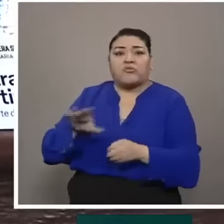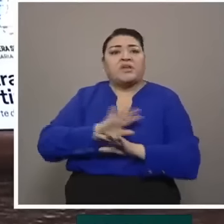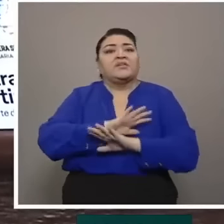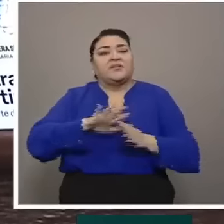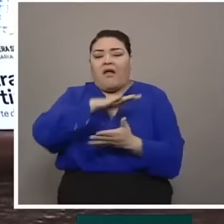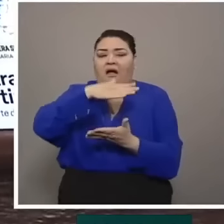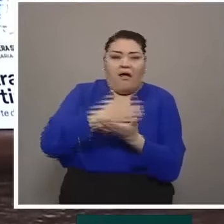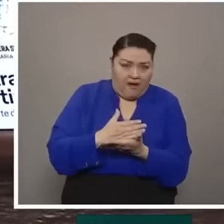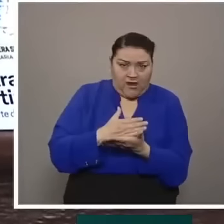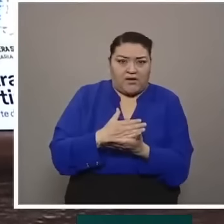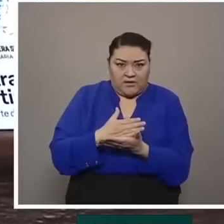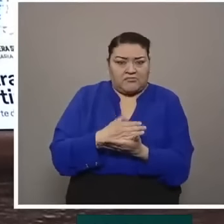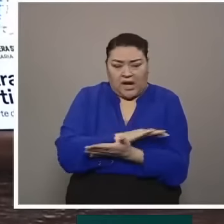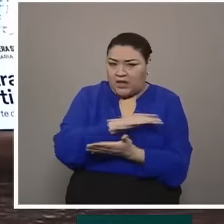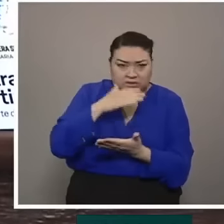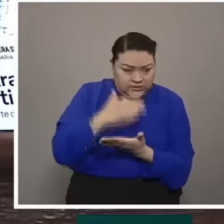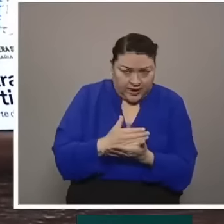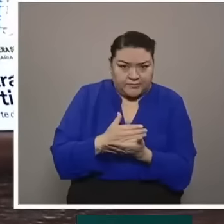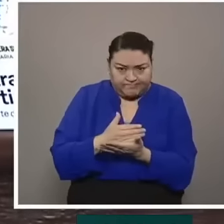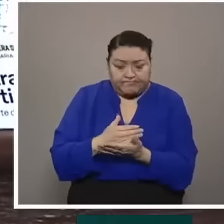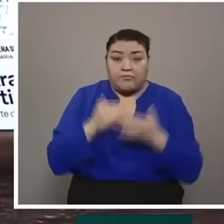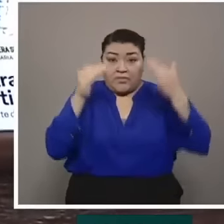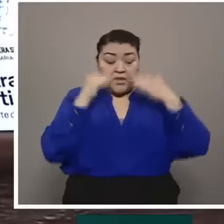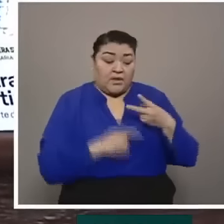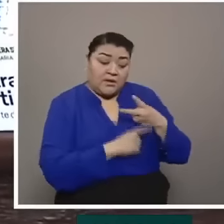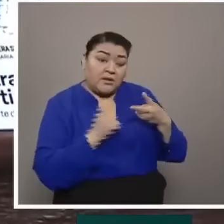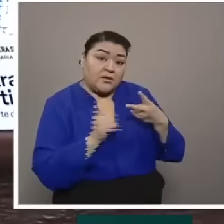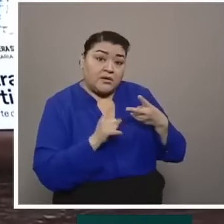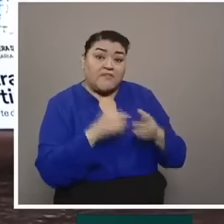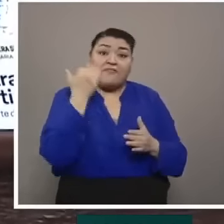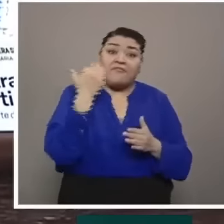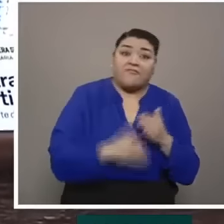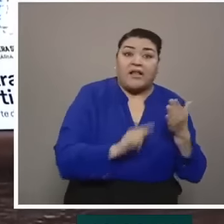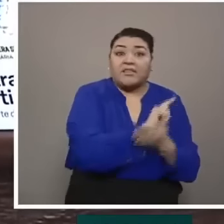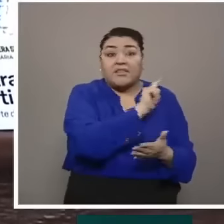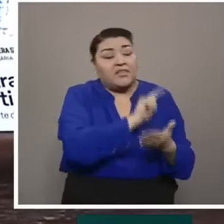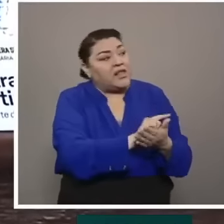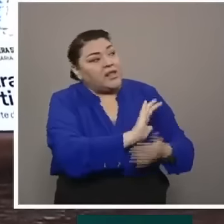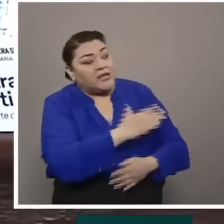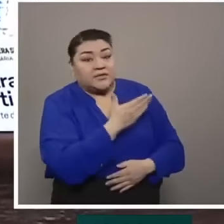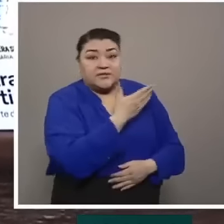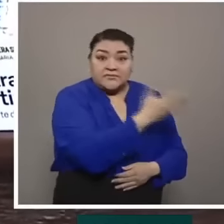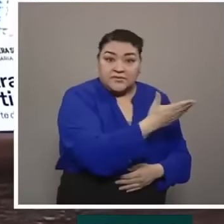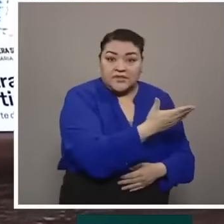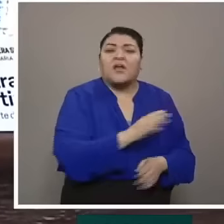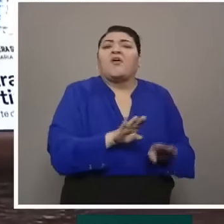punto. En cuanto a la omisión legislativa reclamada, se propone conceder el amparo,